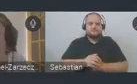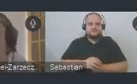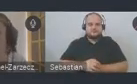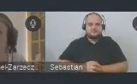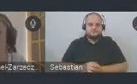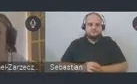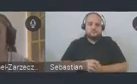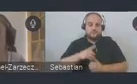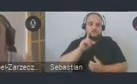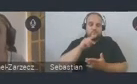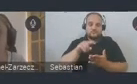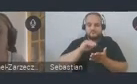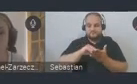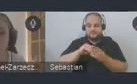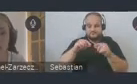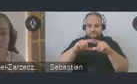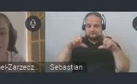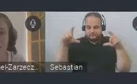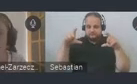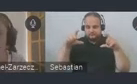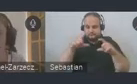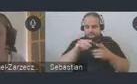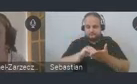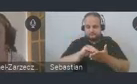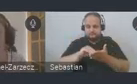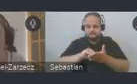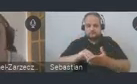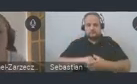Bo to jest słowo, które często pojawia się w dyskursie publicznym,